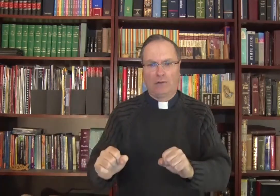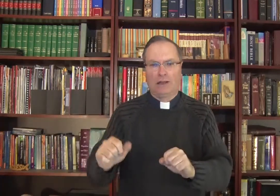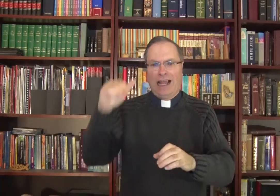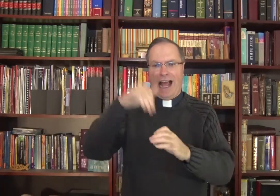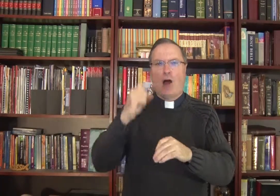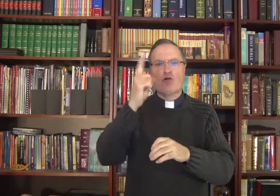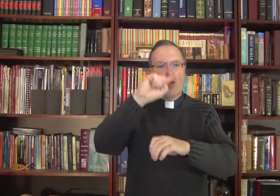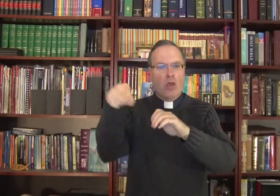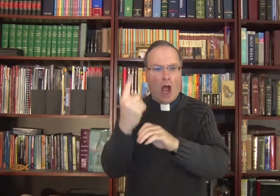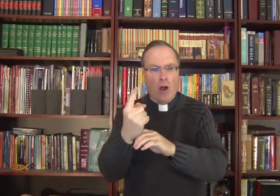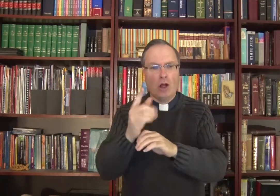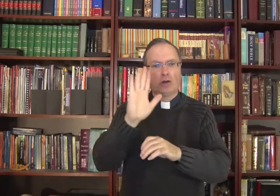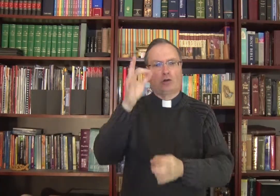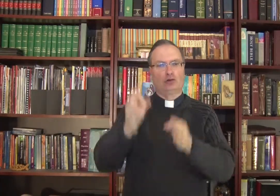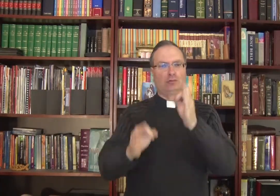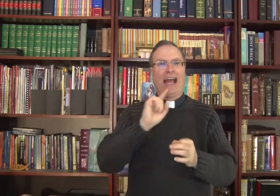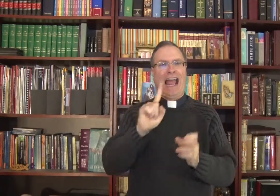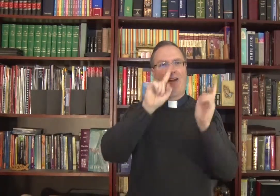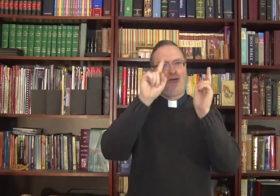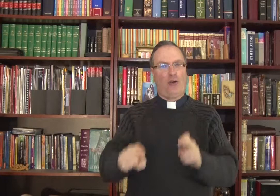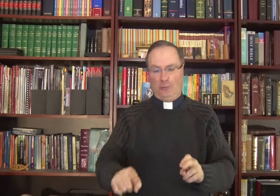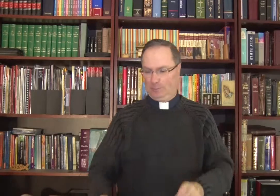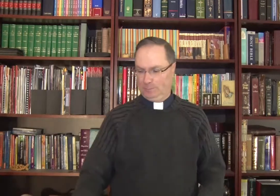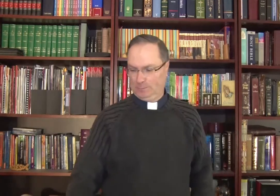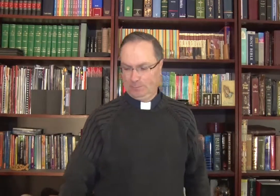En une seule heure ton jugement est venu!.»